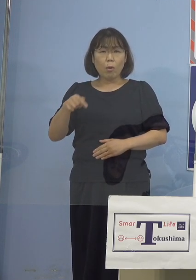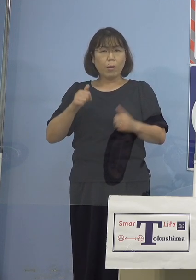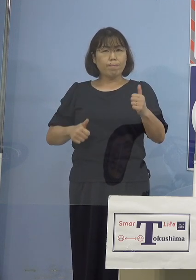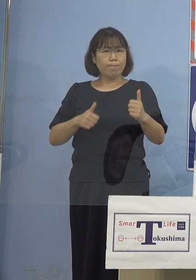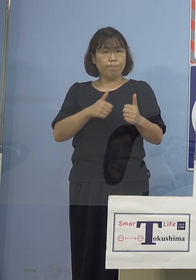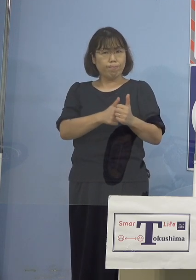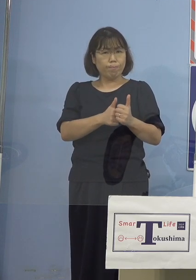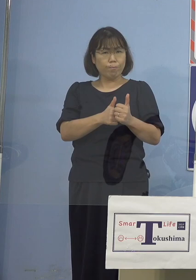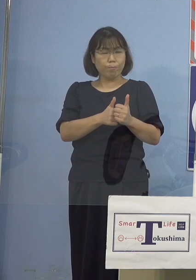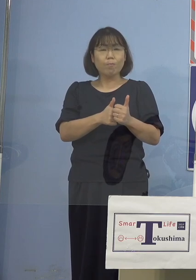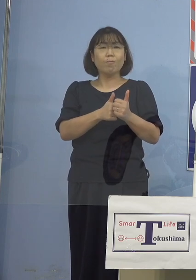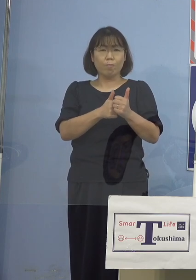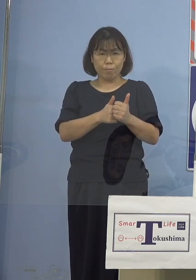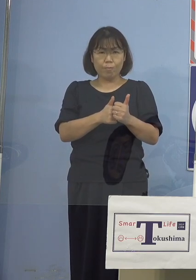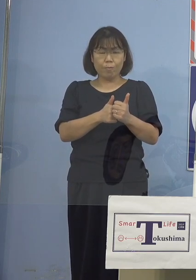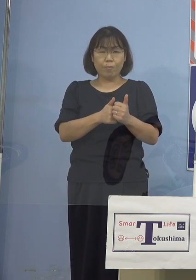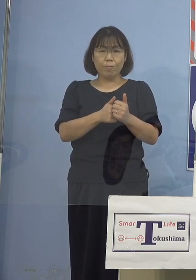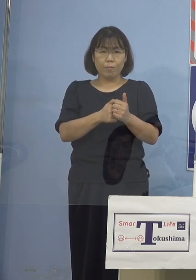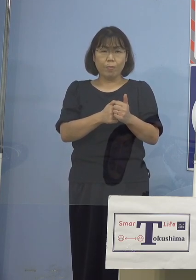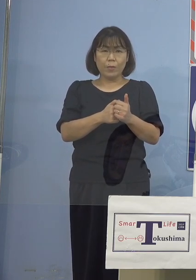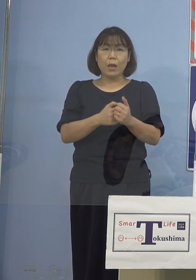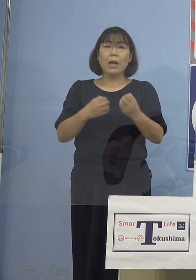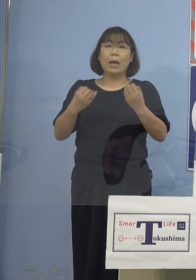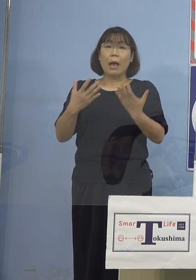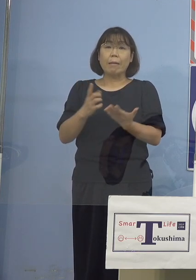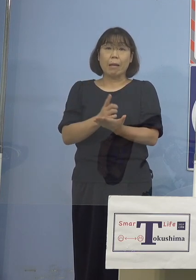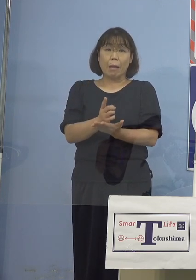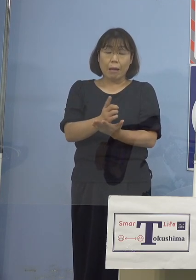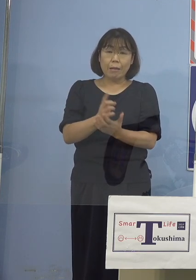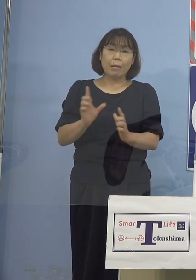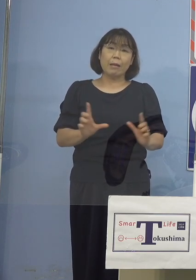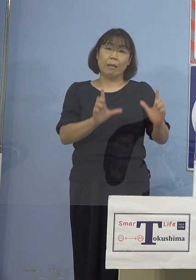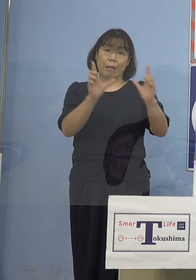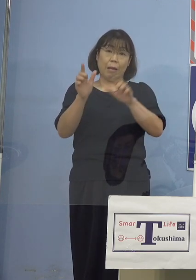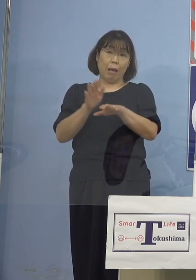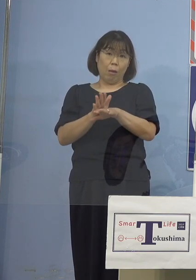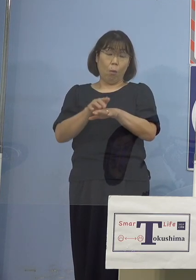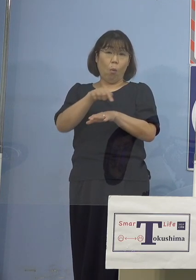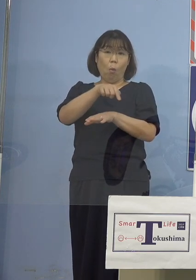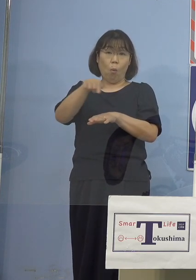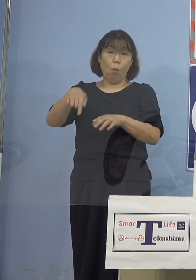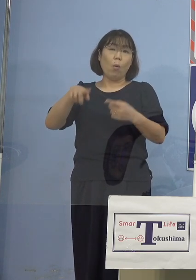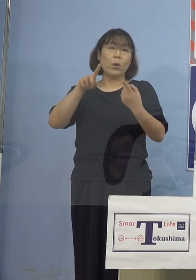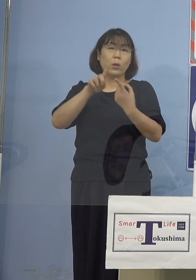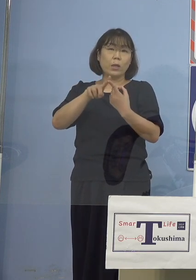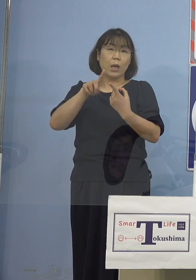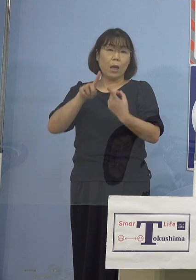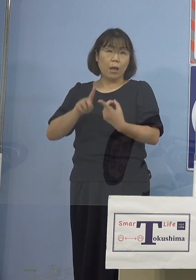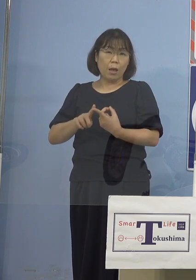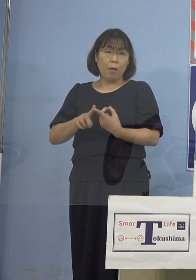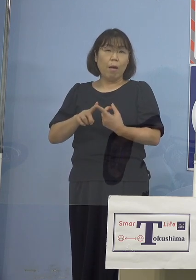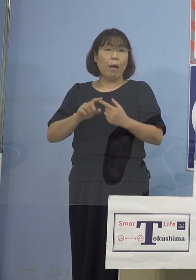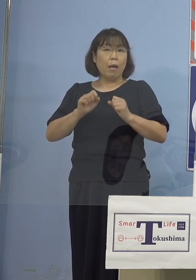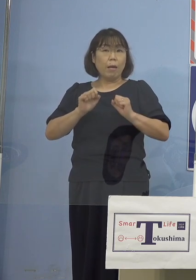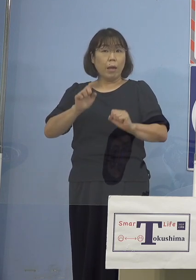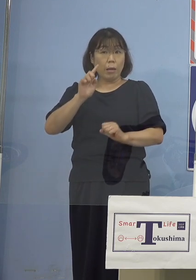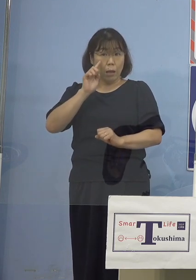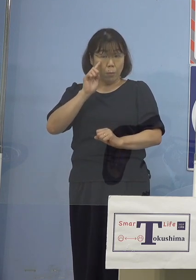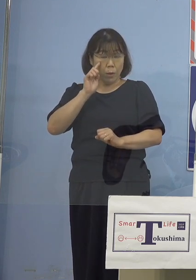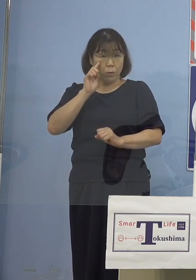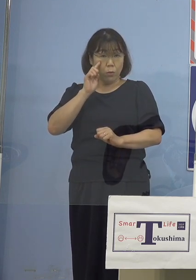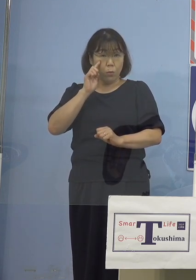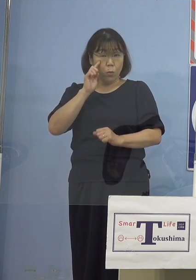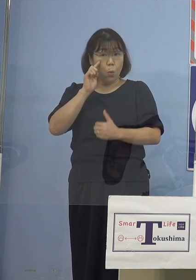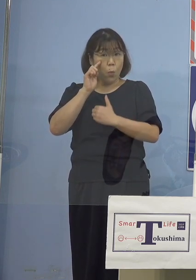また新しいガイドライン、生活様式 こうしたものに則ってやってみることも可能ではないだろうか